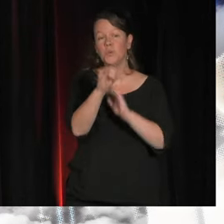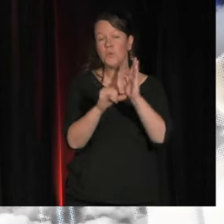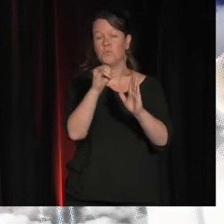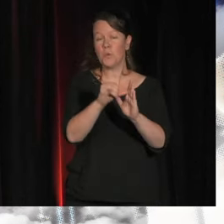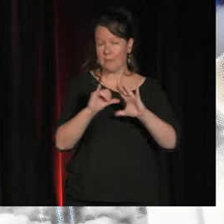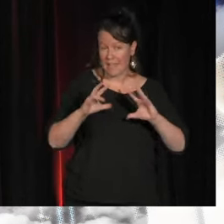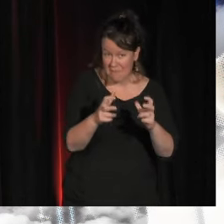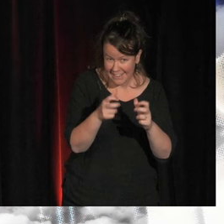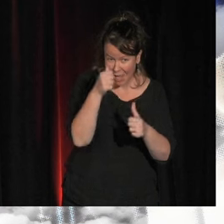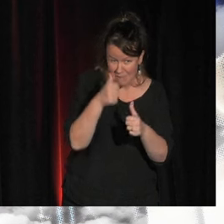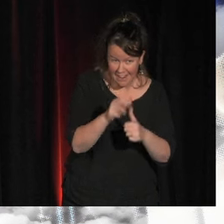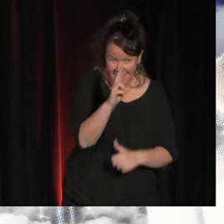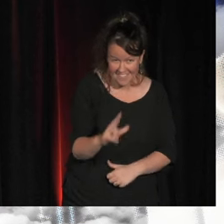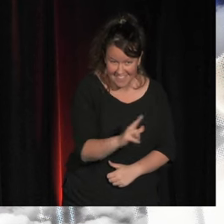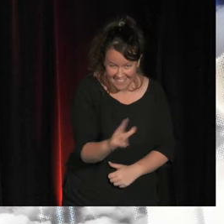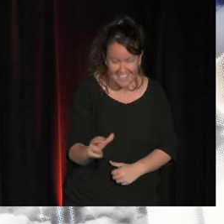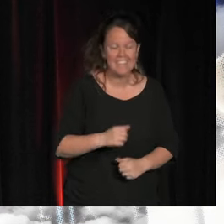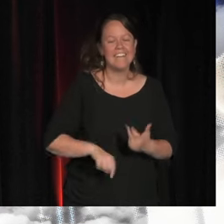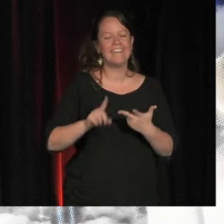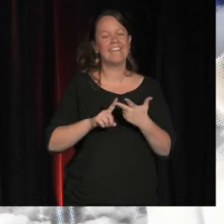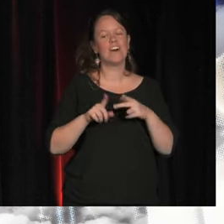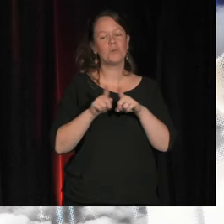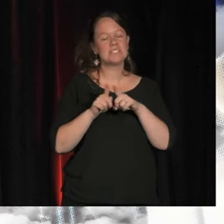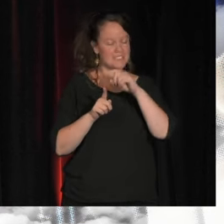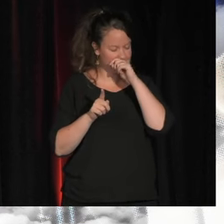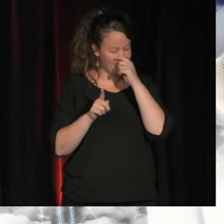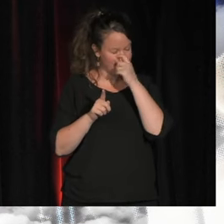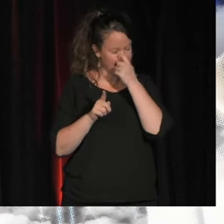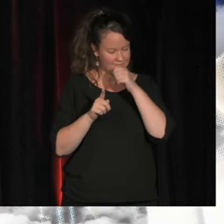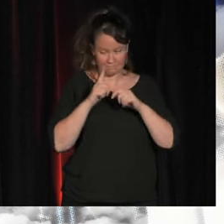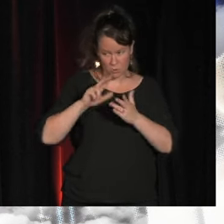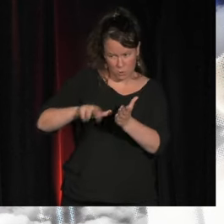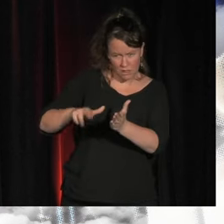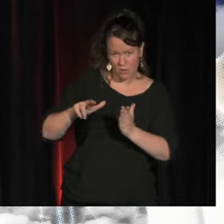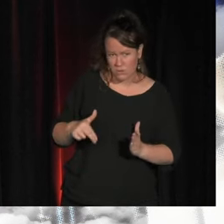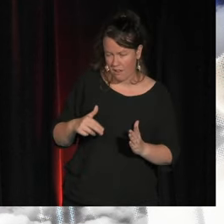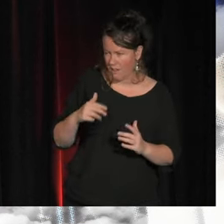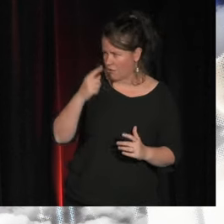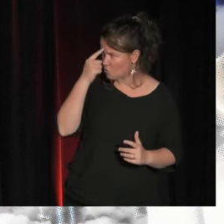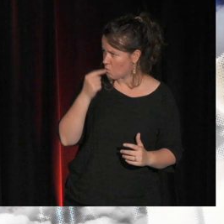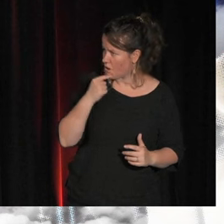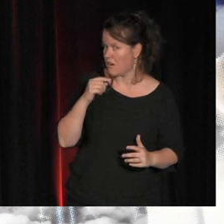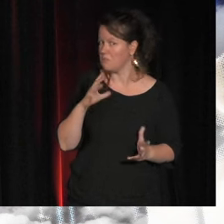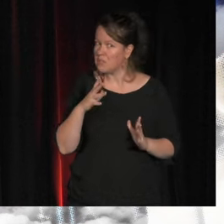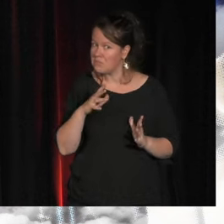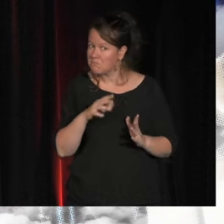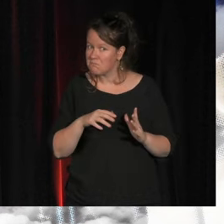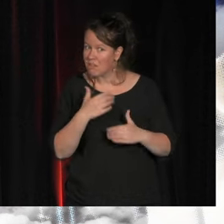Il y a eu un deal exclusivité qui a été signé à un moment, peut-être qu'on… Je vais un peu vite en besogne, mais je rappelle qu'il y a eu ça,